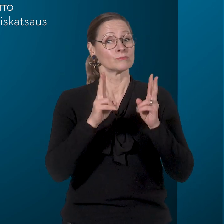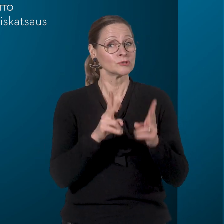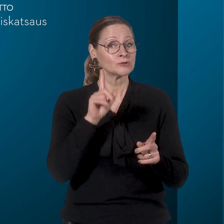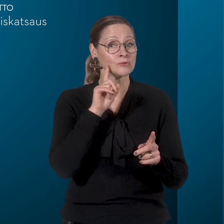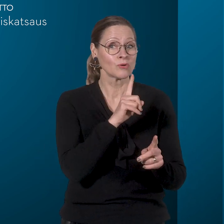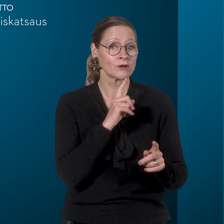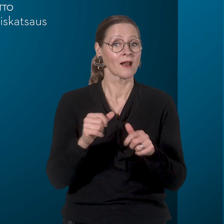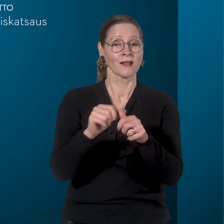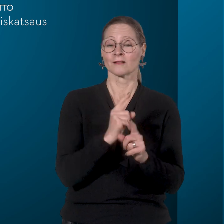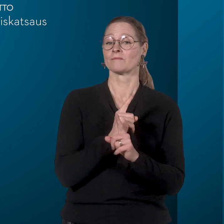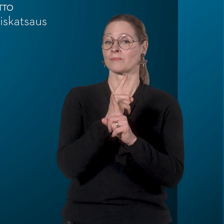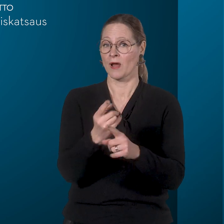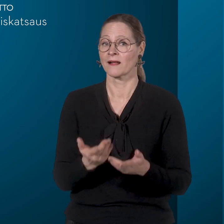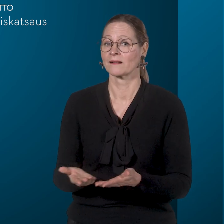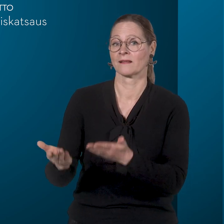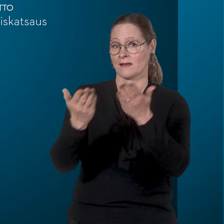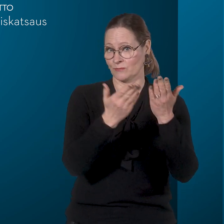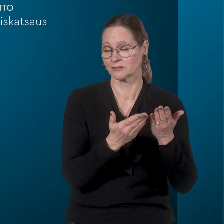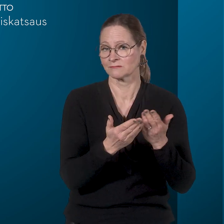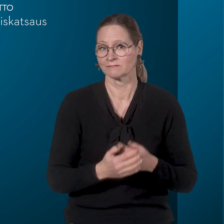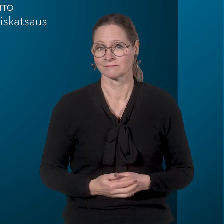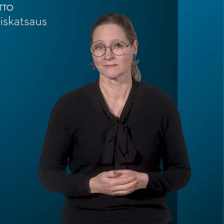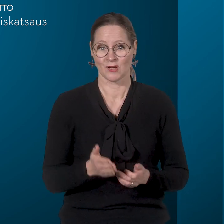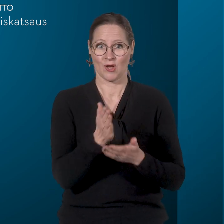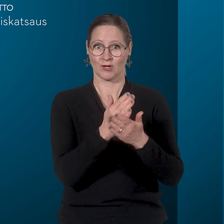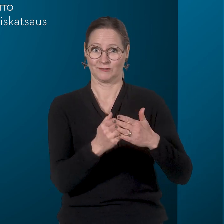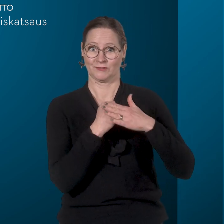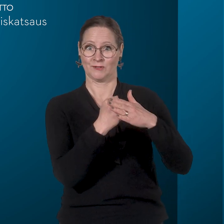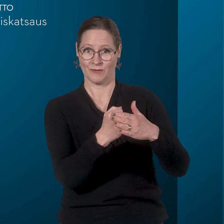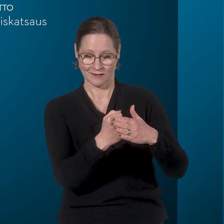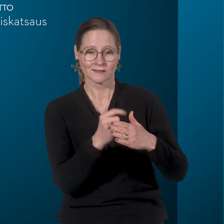Myös Kuurojen Liitto on mukana keräyksessä, ja osa tuesta kohdistuu -